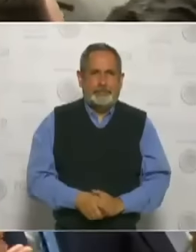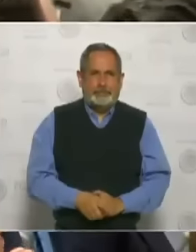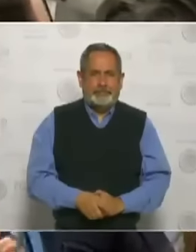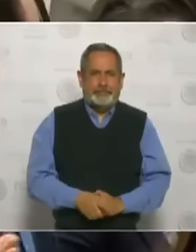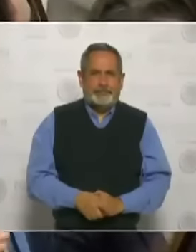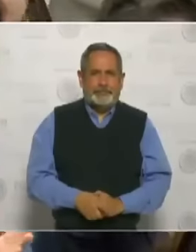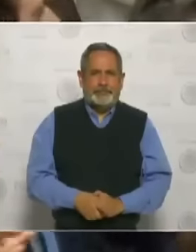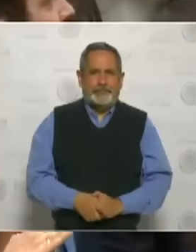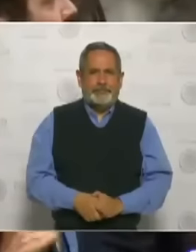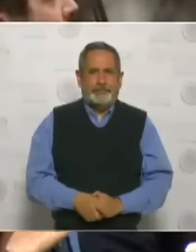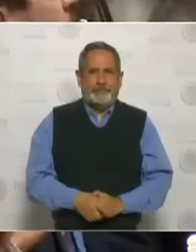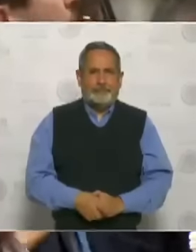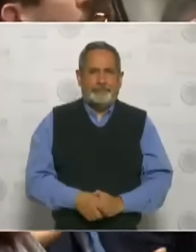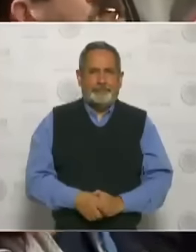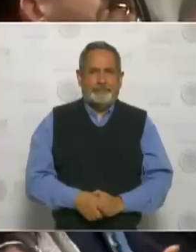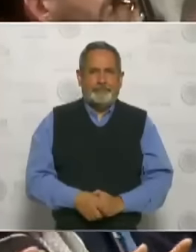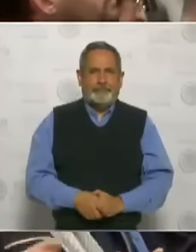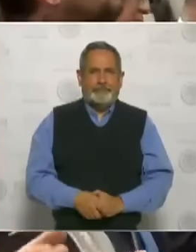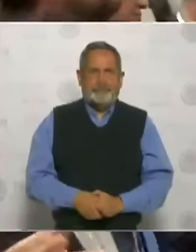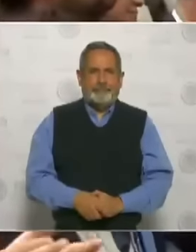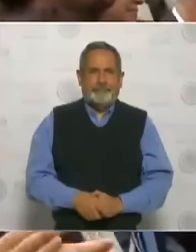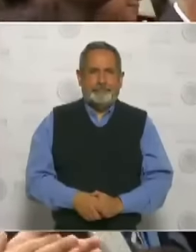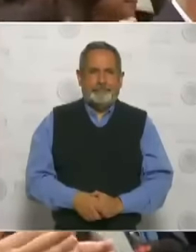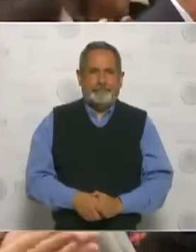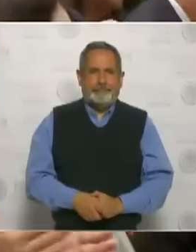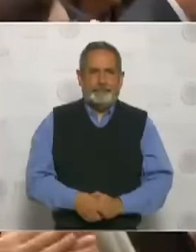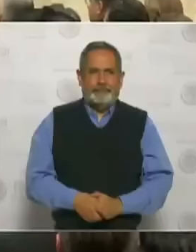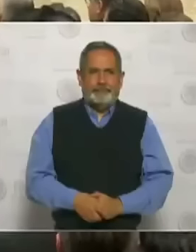Seguimos